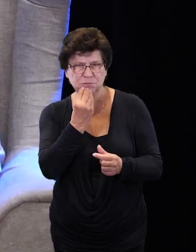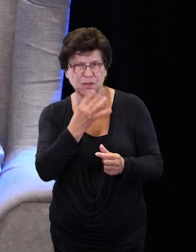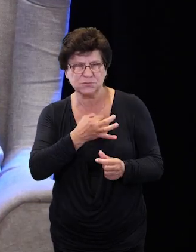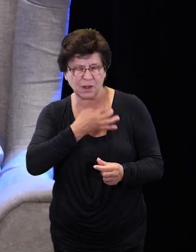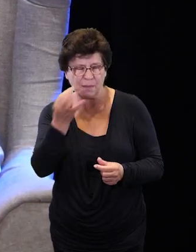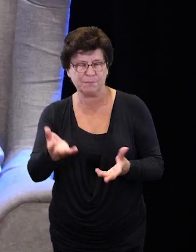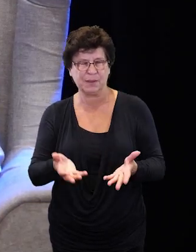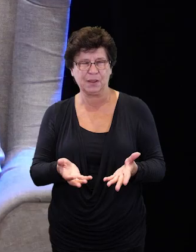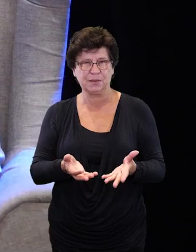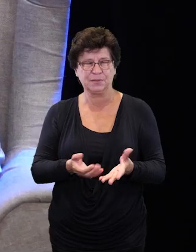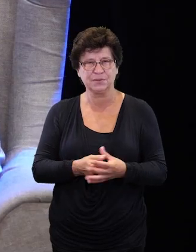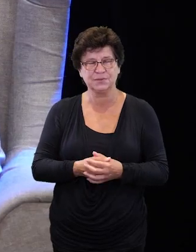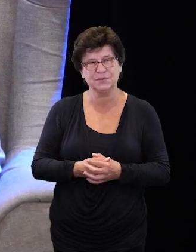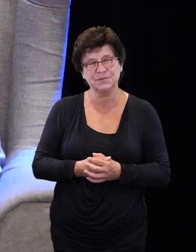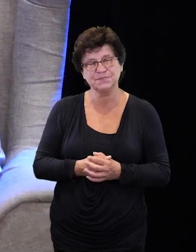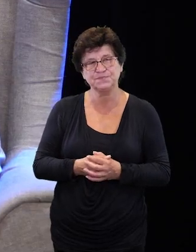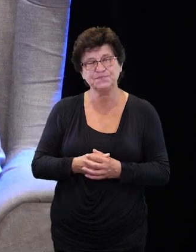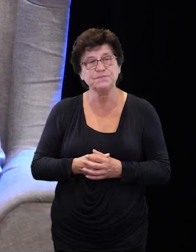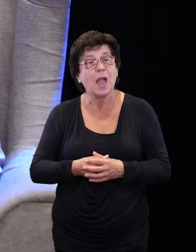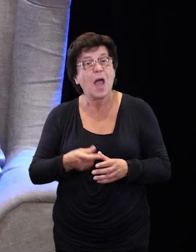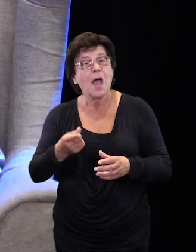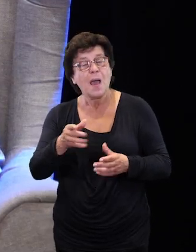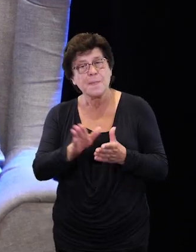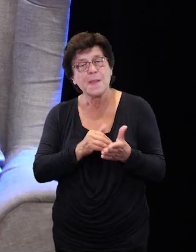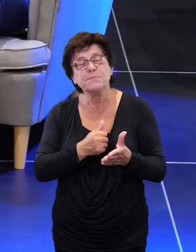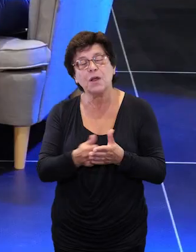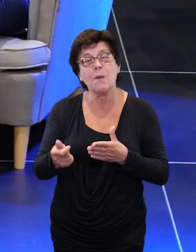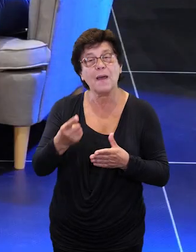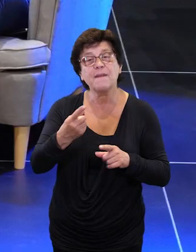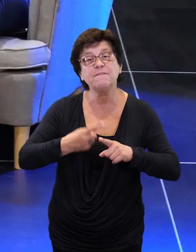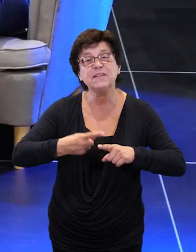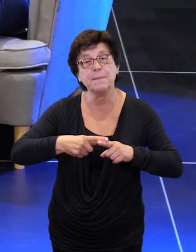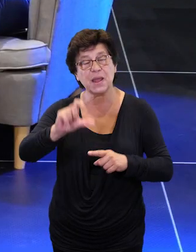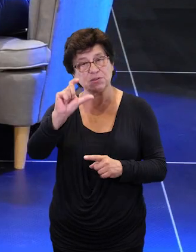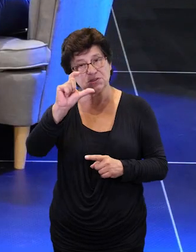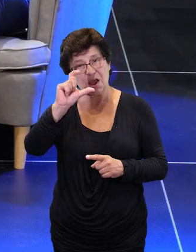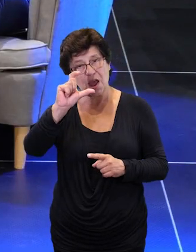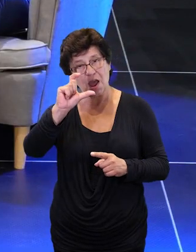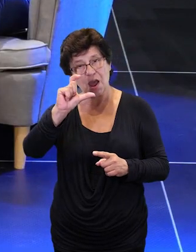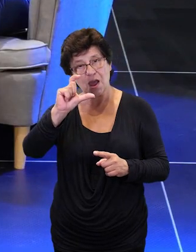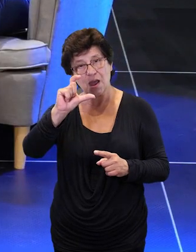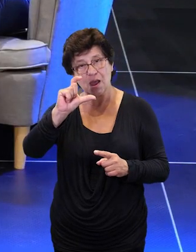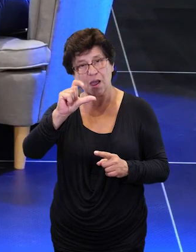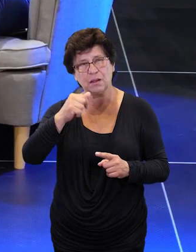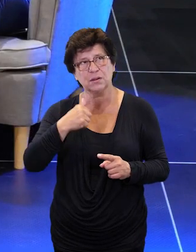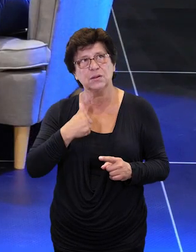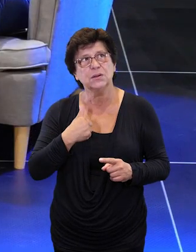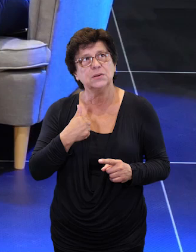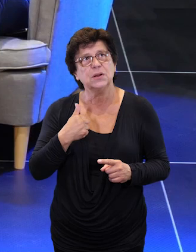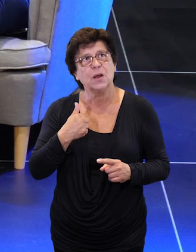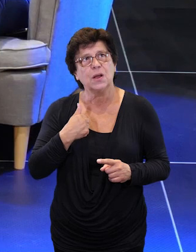No właśnie, à propos witaminy C, bo bardzo swego czasu głośno było